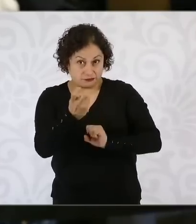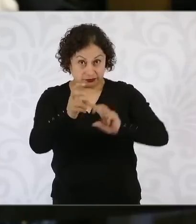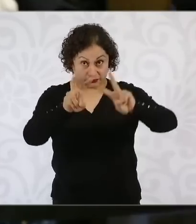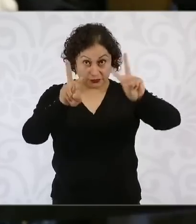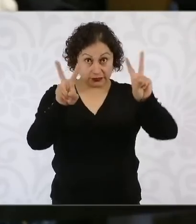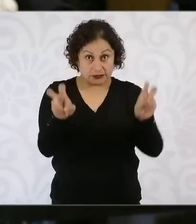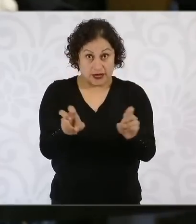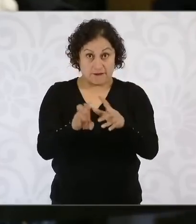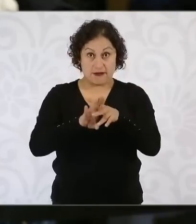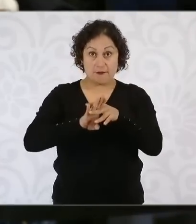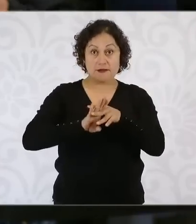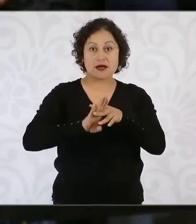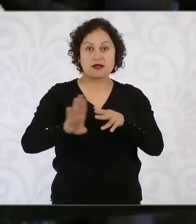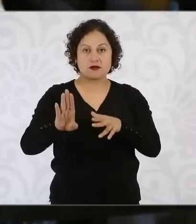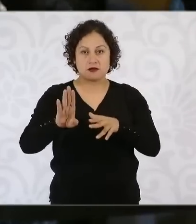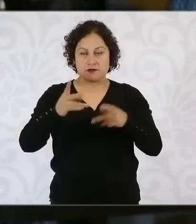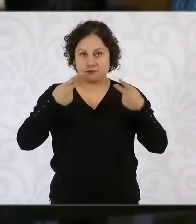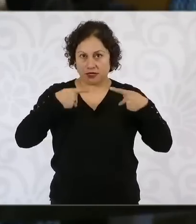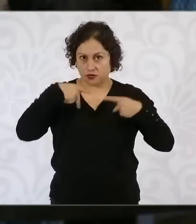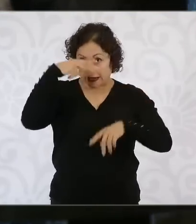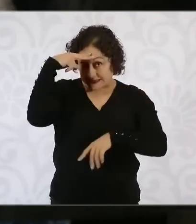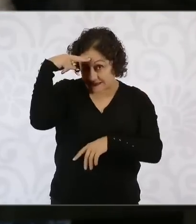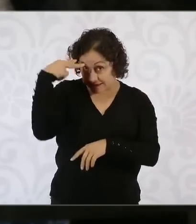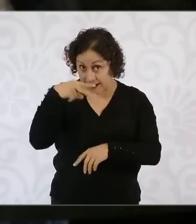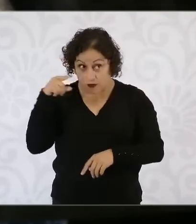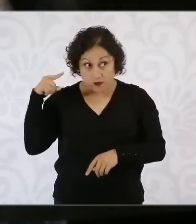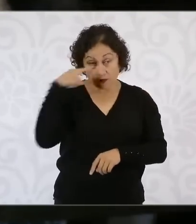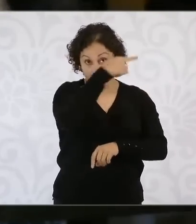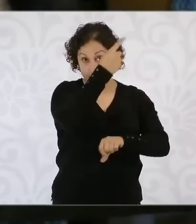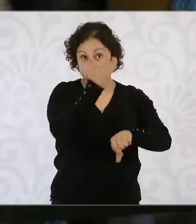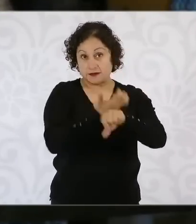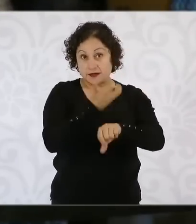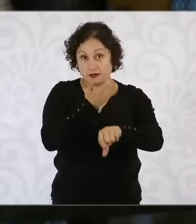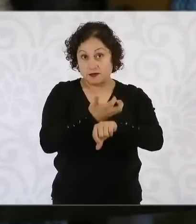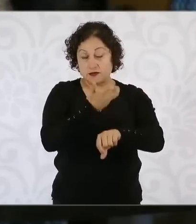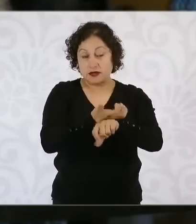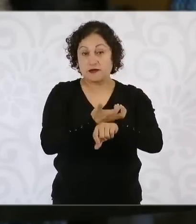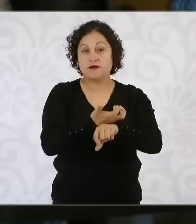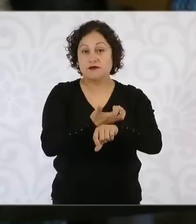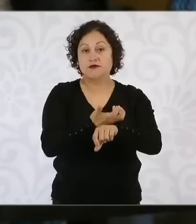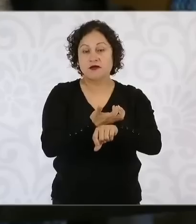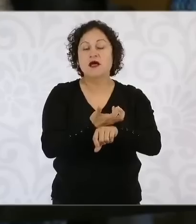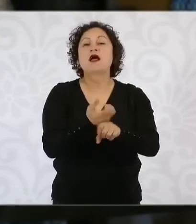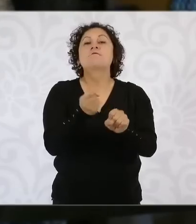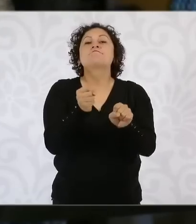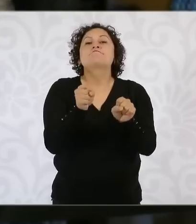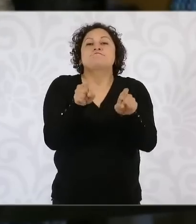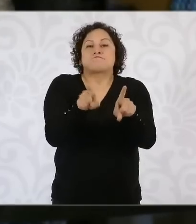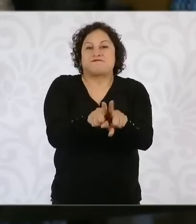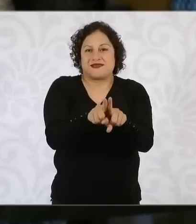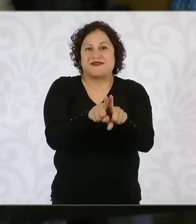estancia de nuestros migrantes en Estados Unidos y e incluso de la de la entrada de estos mecanismos